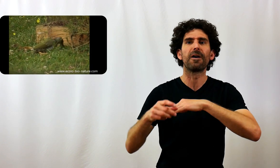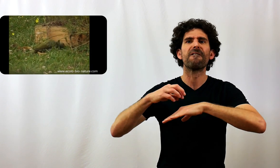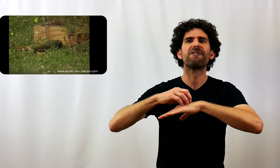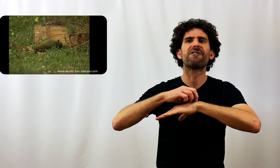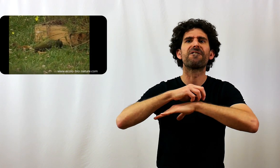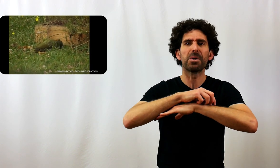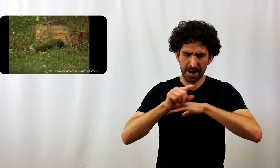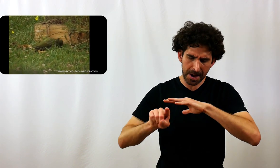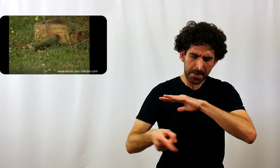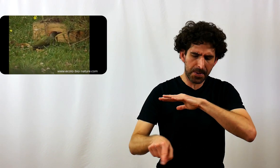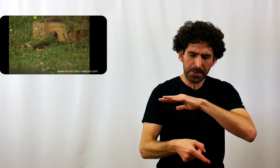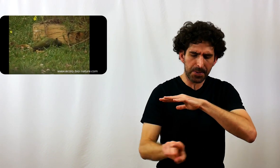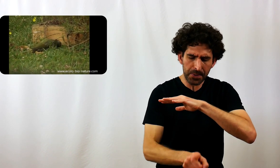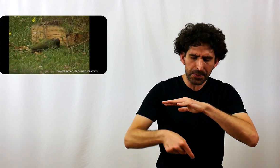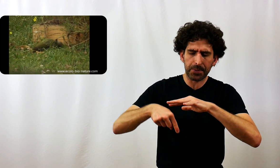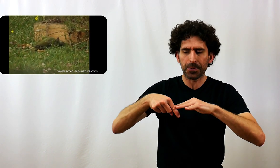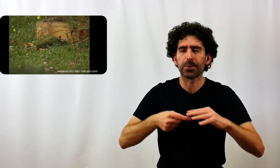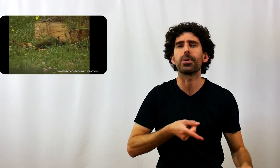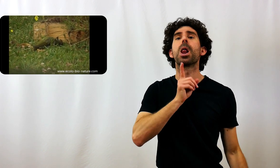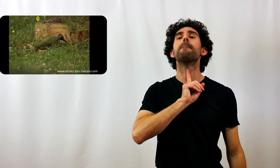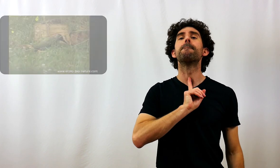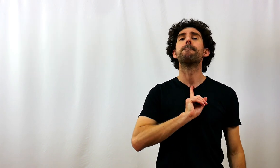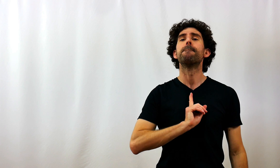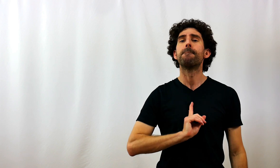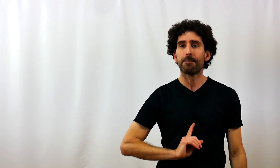les fourmis dans le sol avant de les manger.